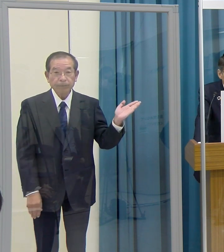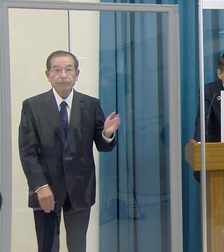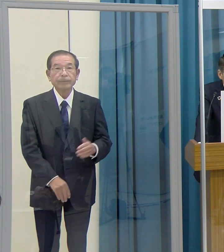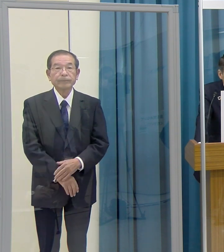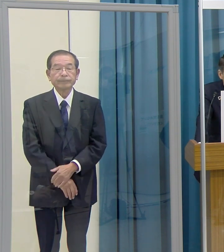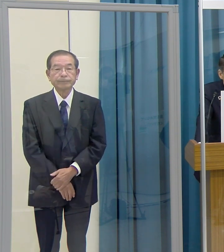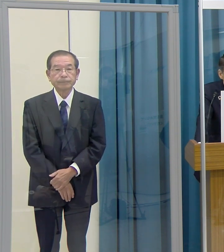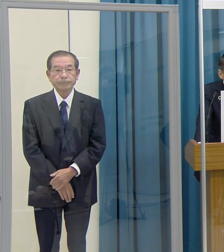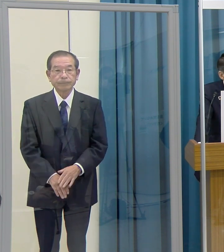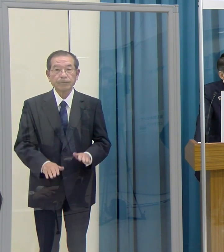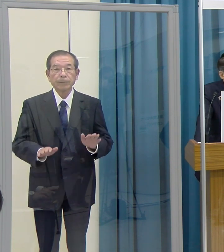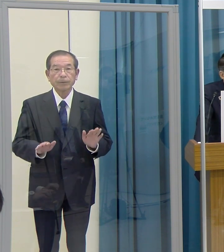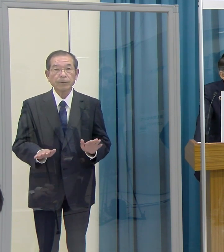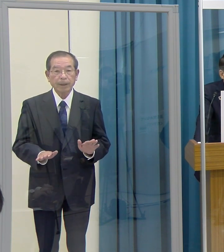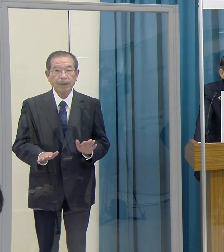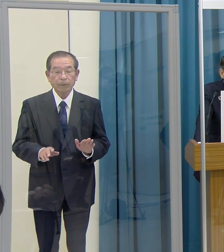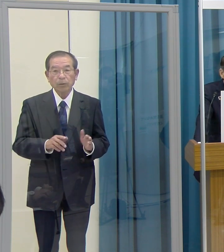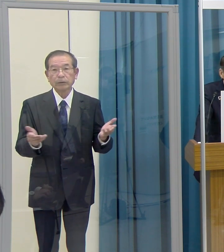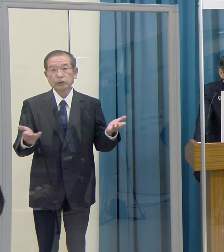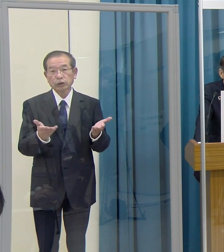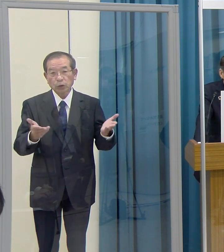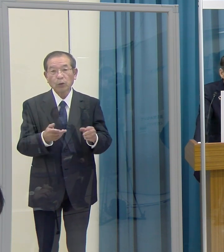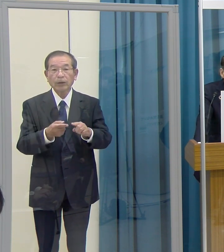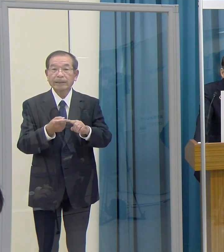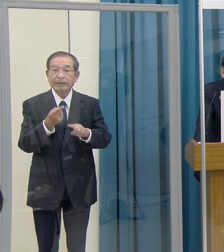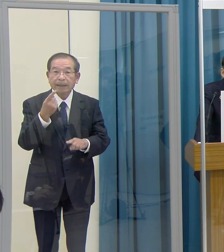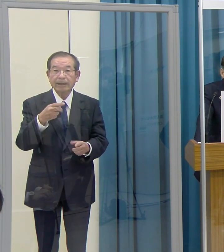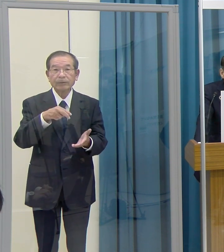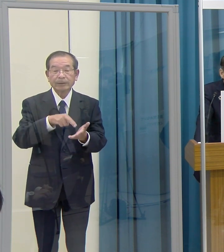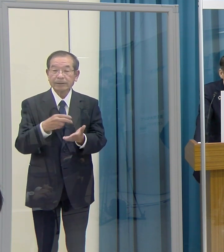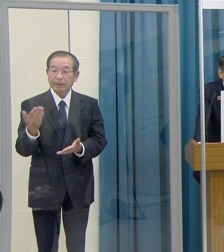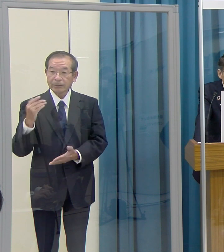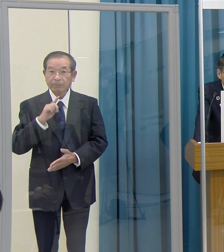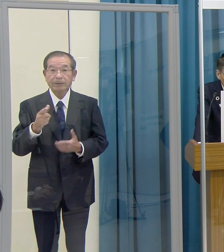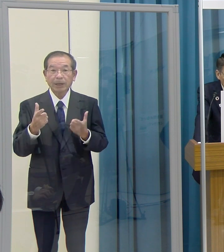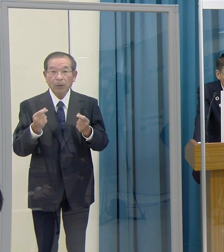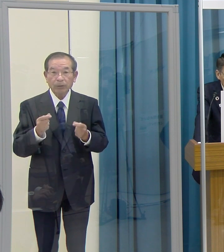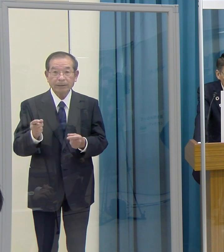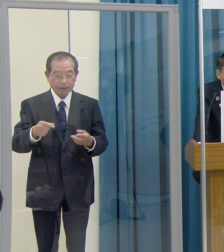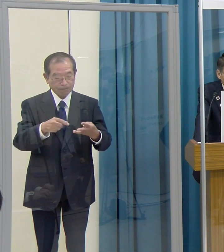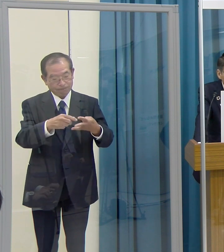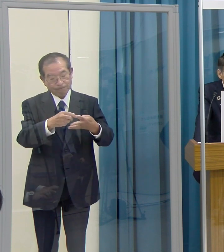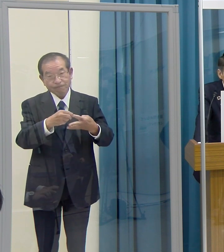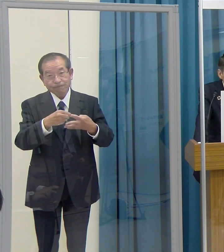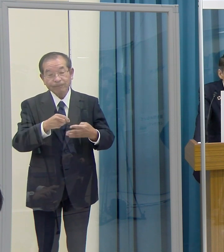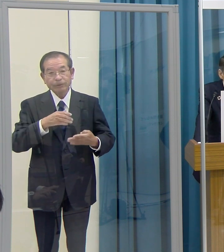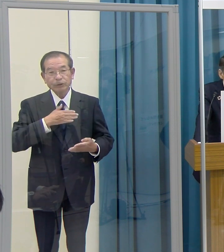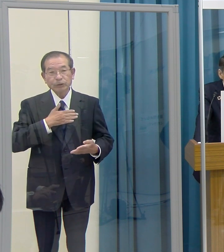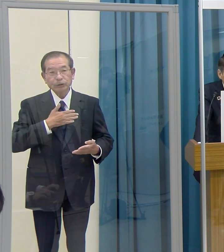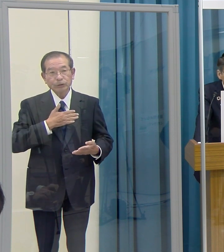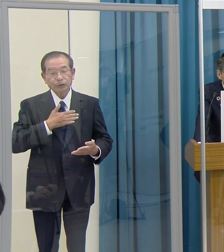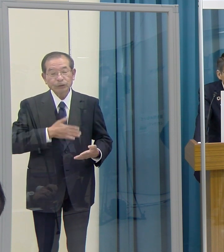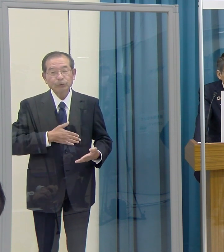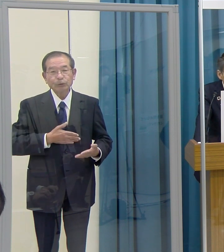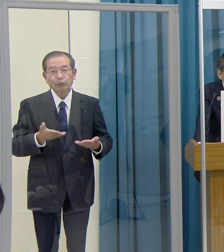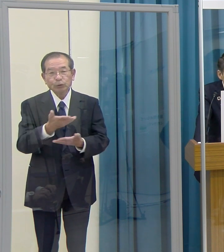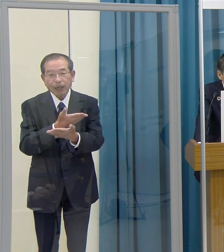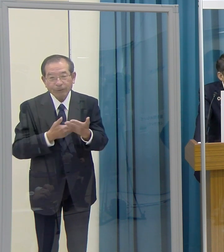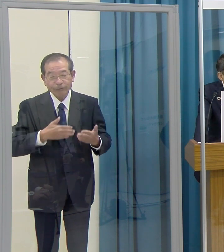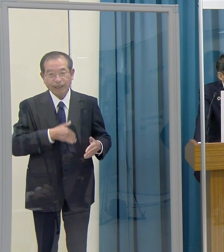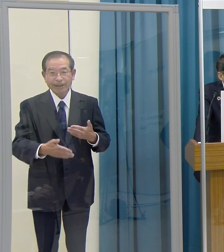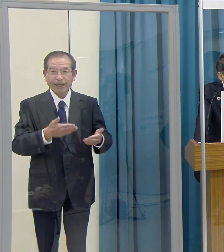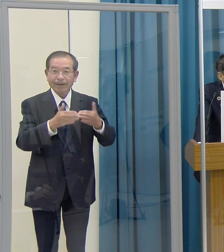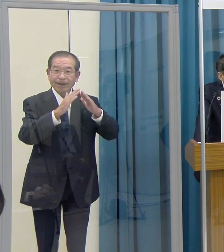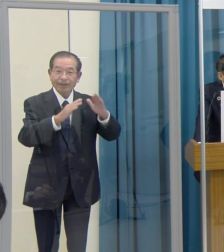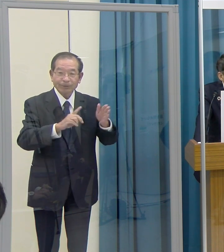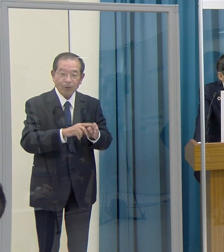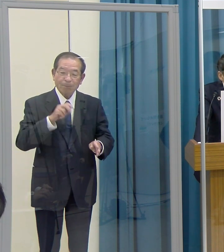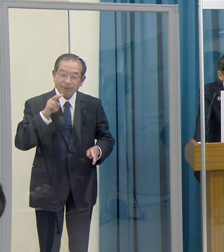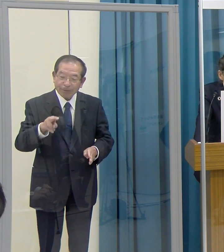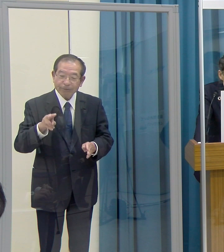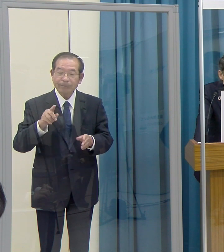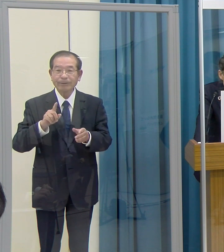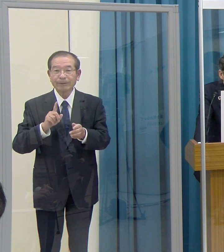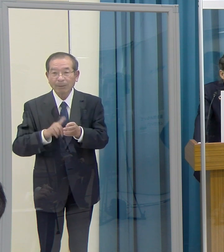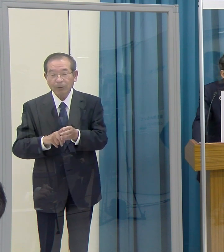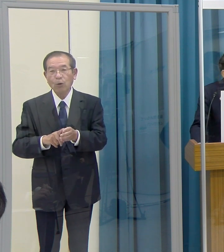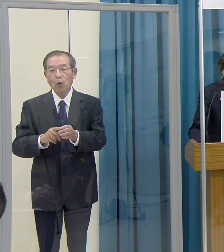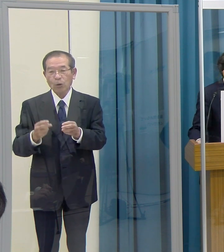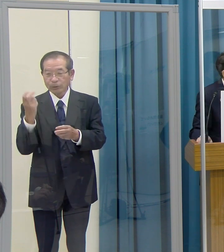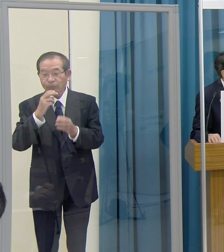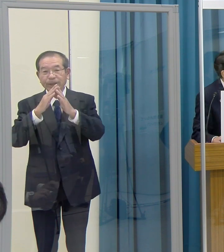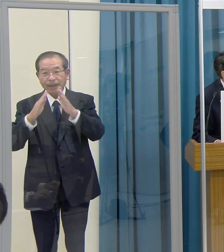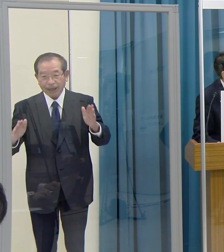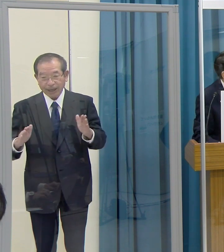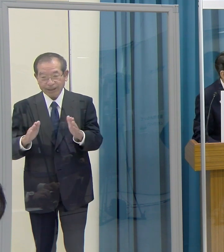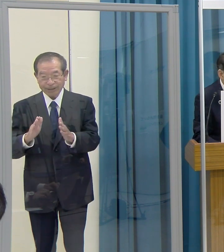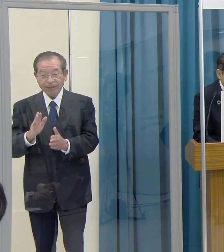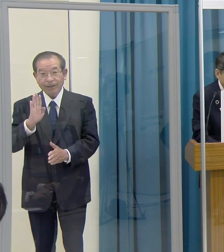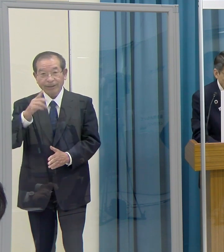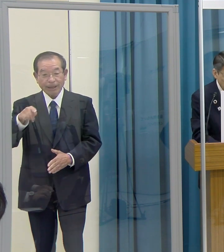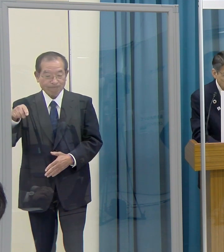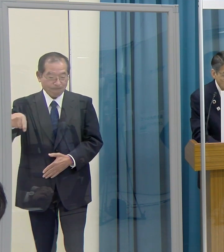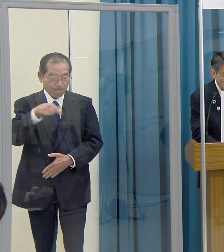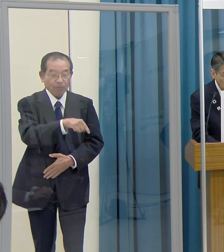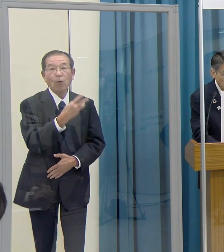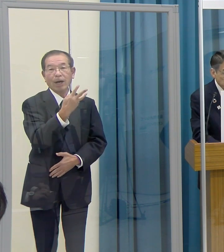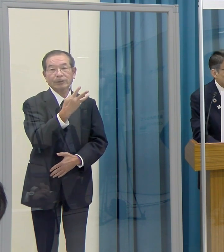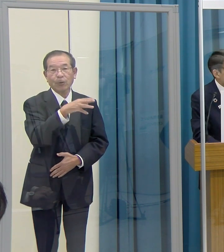今回、この事業の入り口として、第１段階、「知る・ふれる」のための体験会と「見つける」ための測定会を県内４か所で実施します。